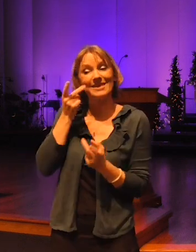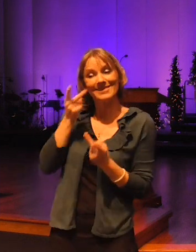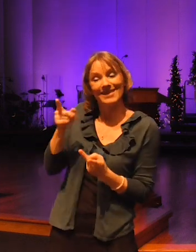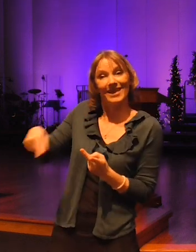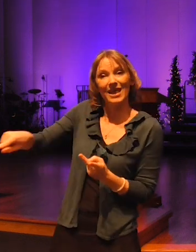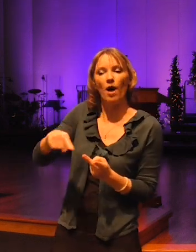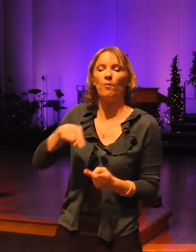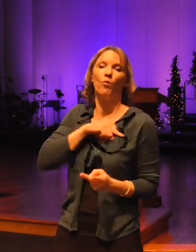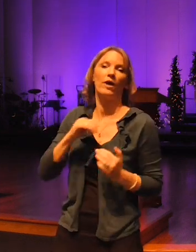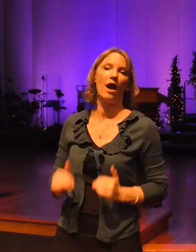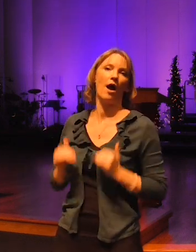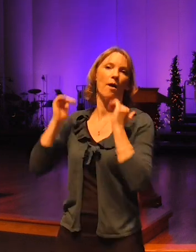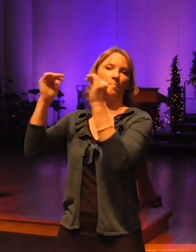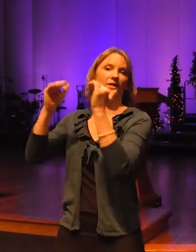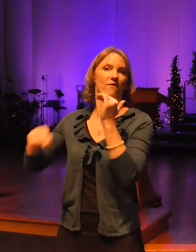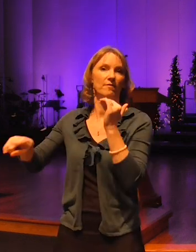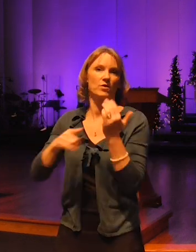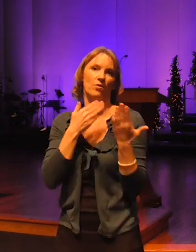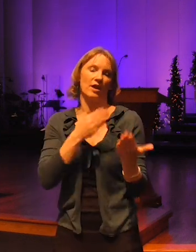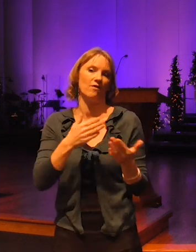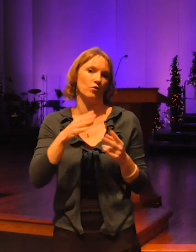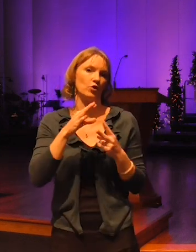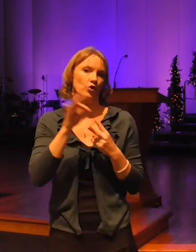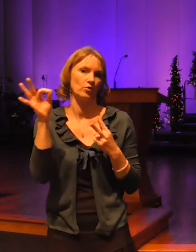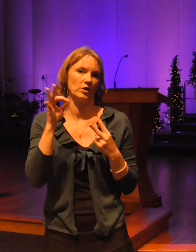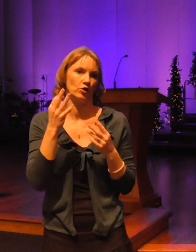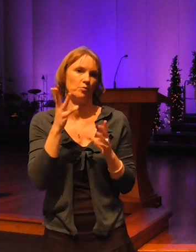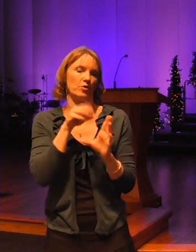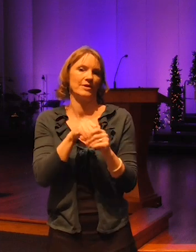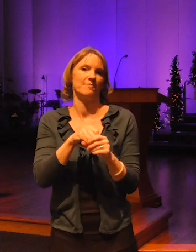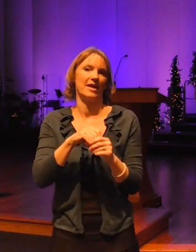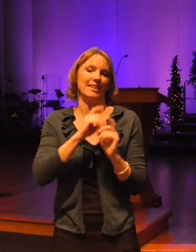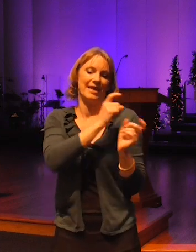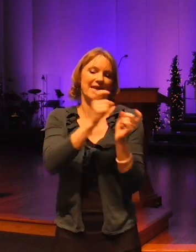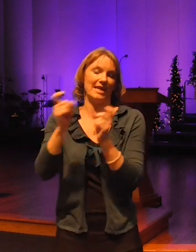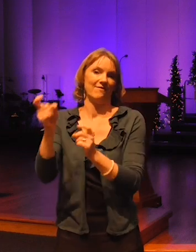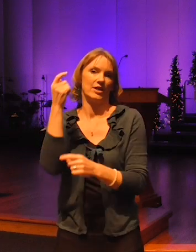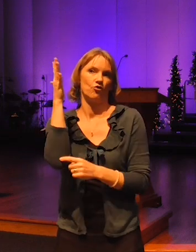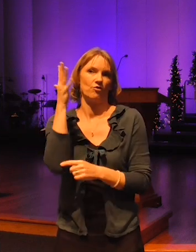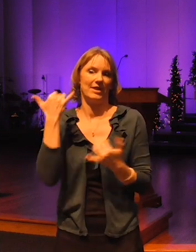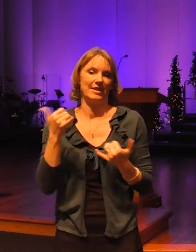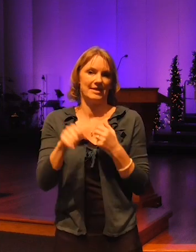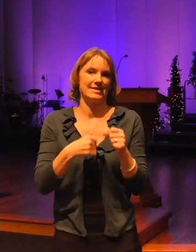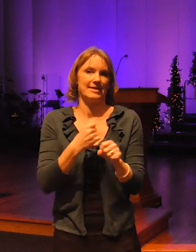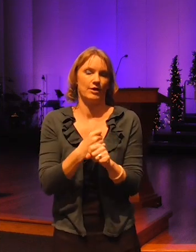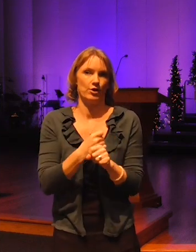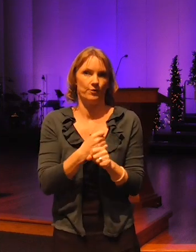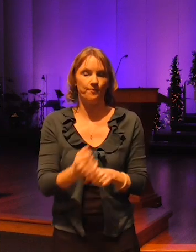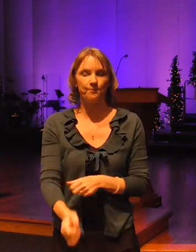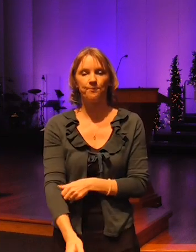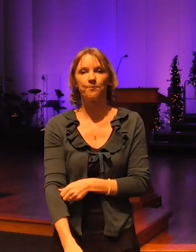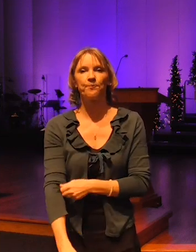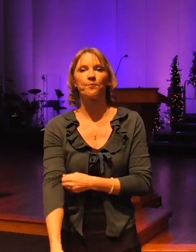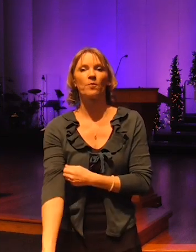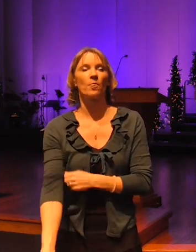así que gracias por elegir Participa en el árbol de donaciones este año para que Hablaré de algunas